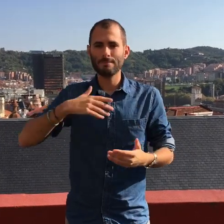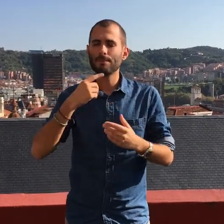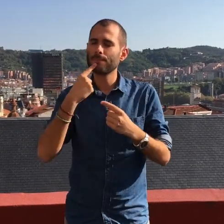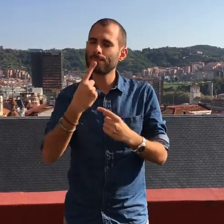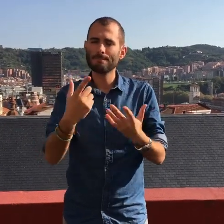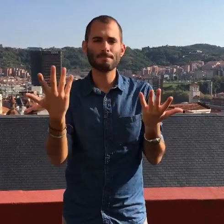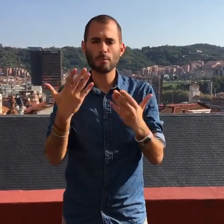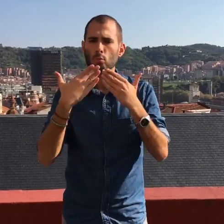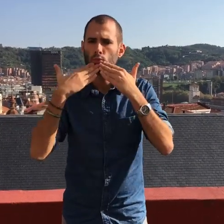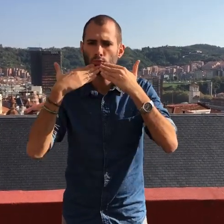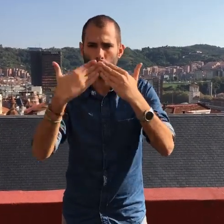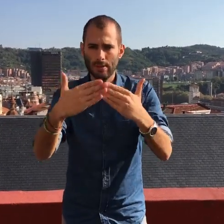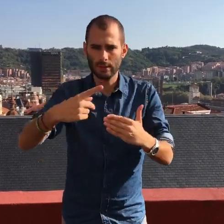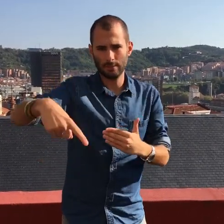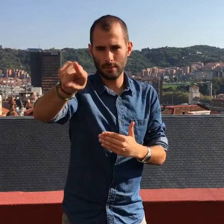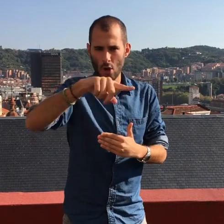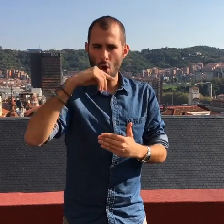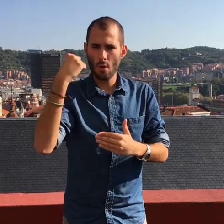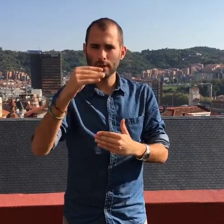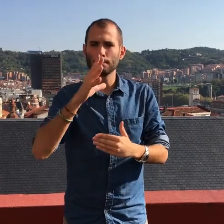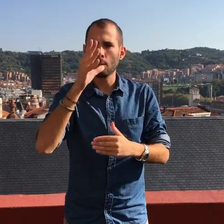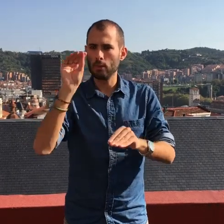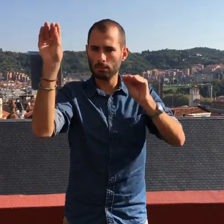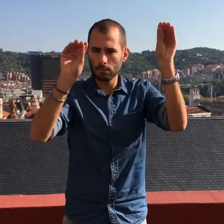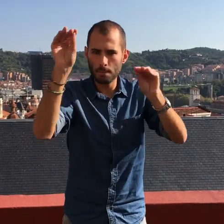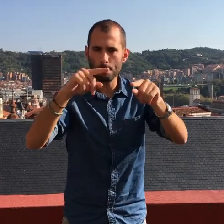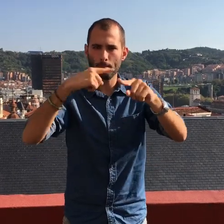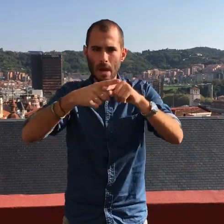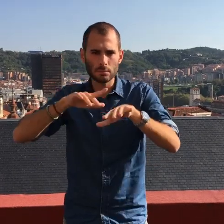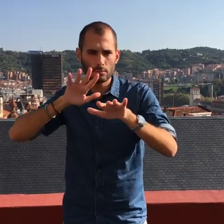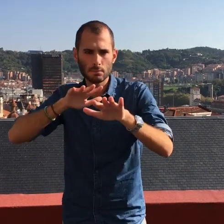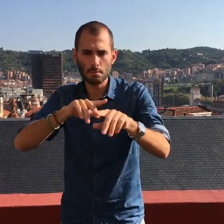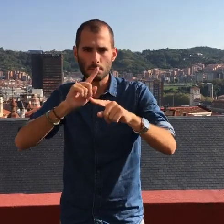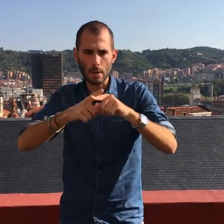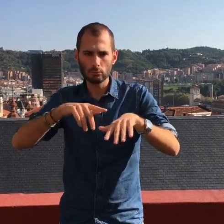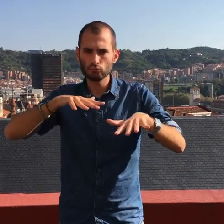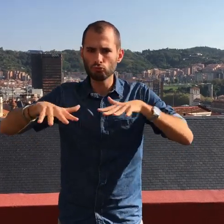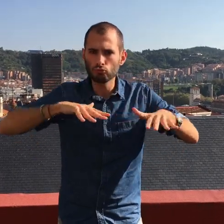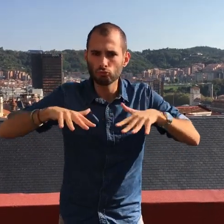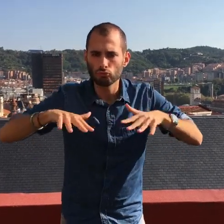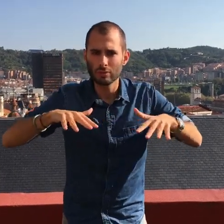Una vez más, muchas gracias por vuestro trabajo, presencia y reivindicaciones.